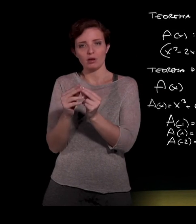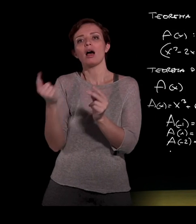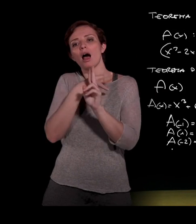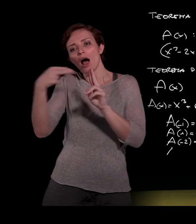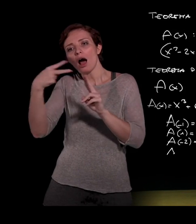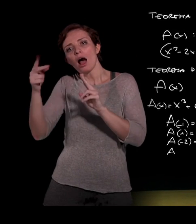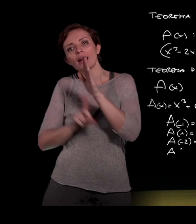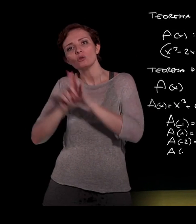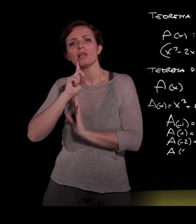Infine, A di 3